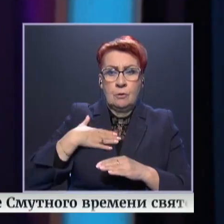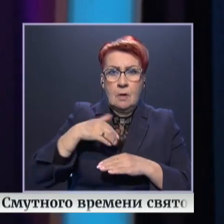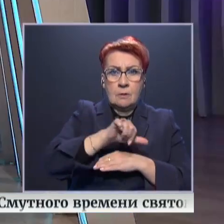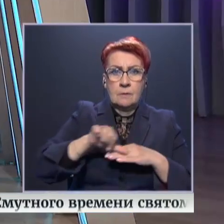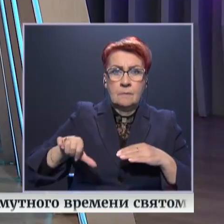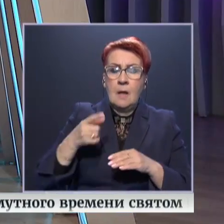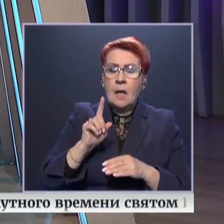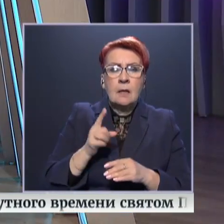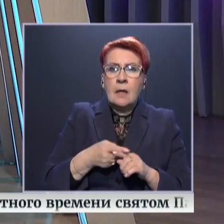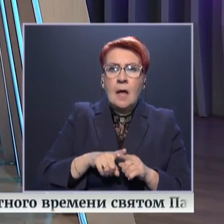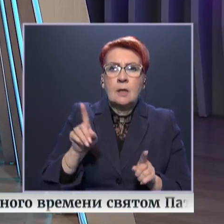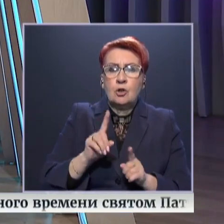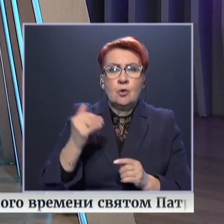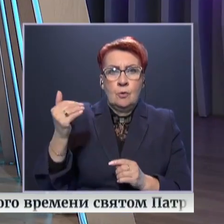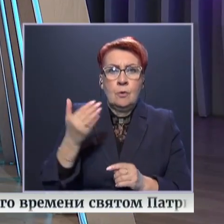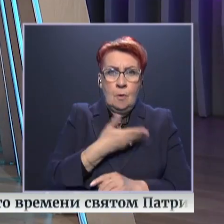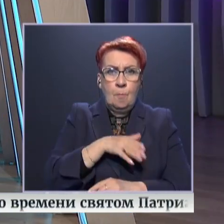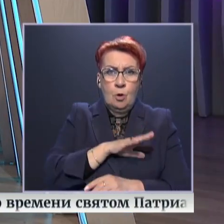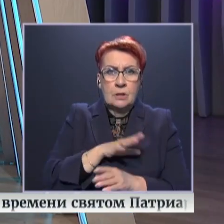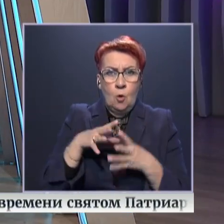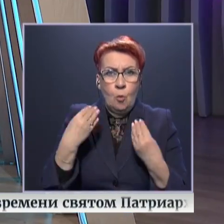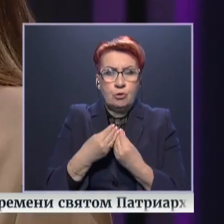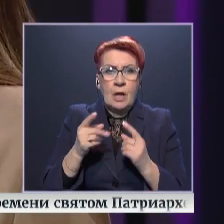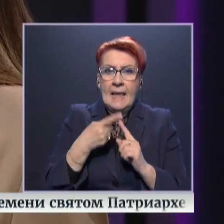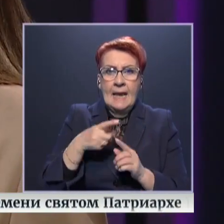общества или это действительно боязнь беженцев сейчас